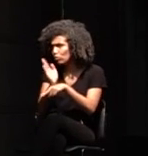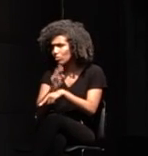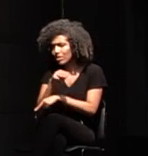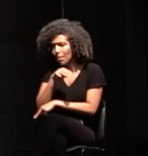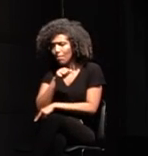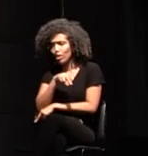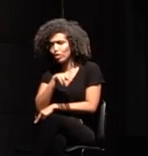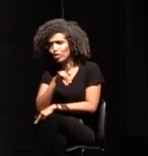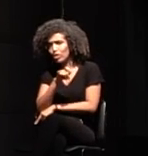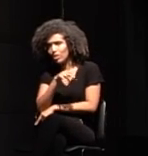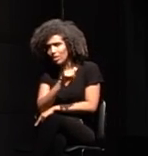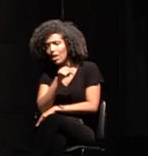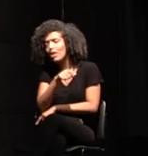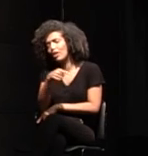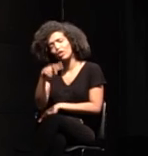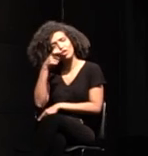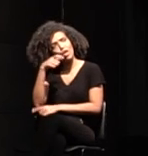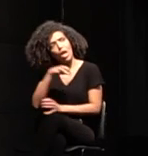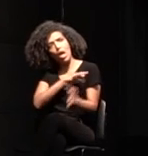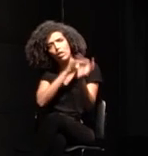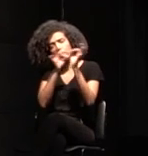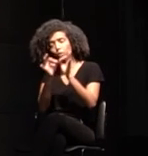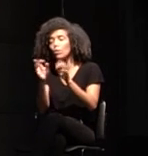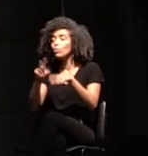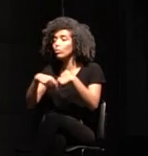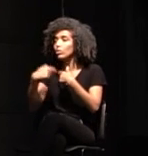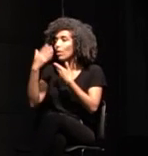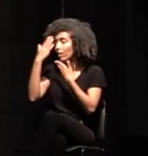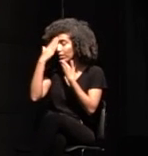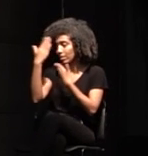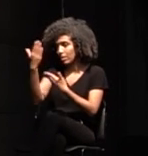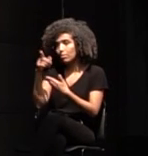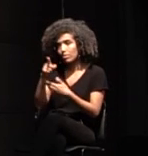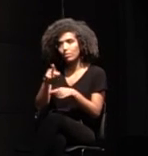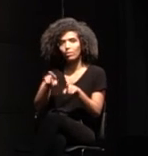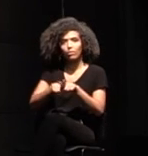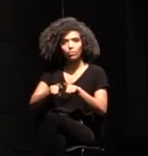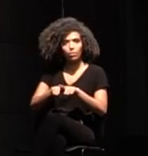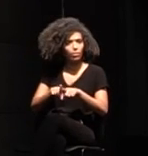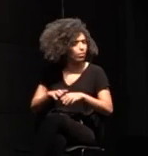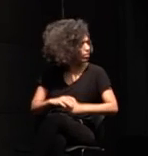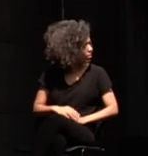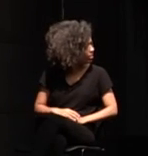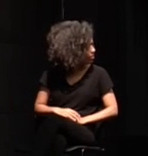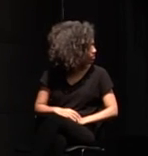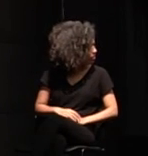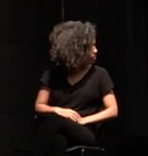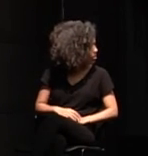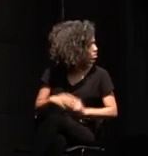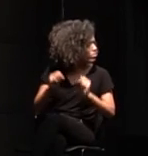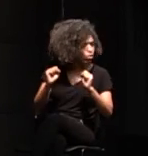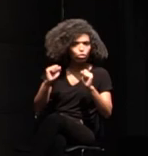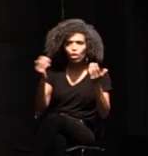que nós vimos, então agradecemos a Another Gaze também. Vamos abrir para o público?